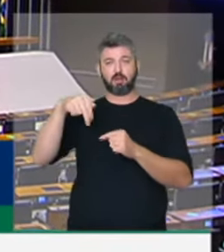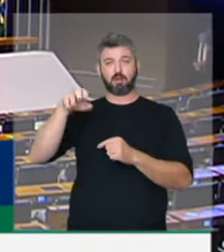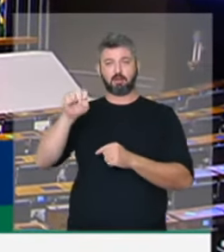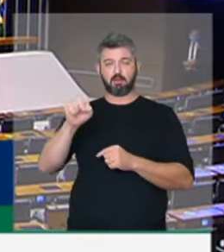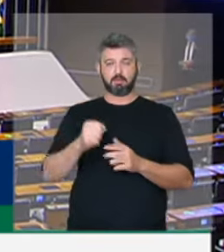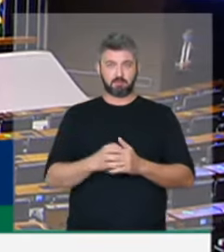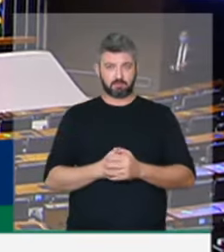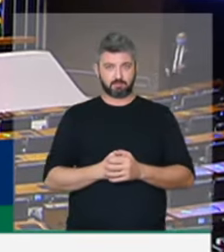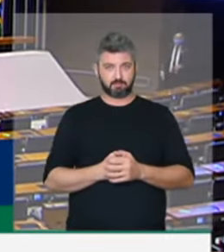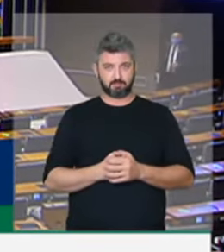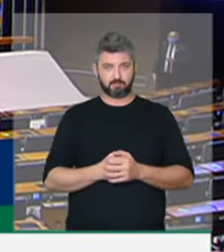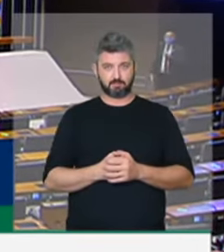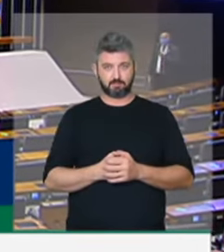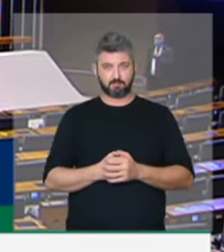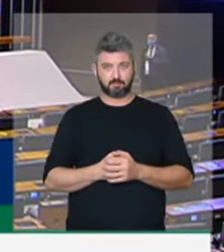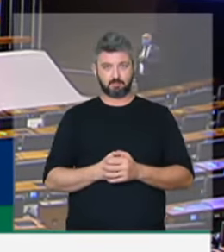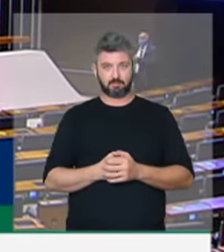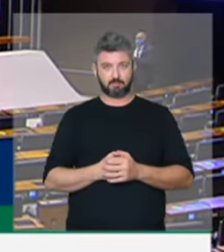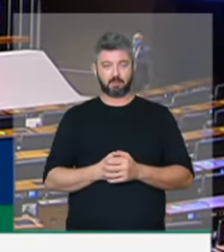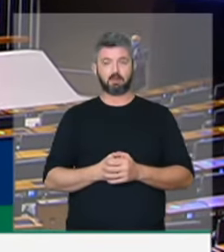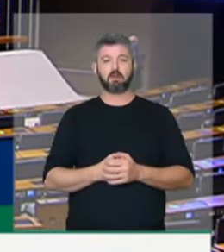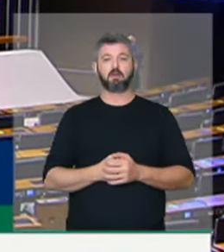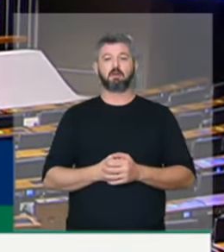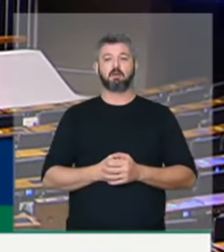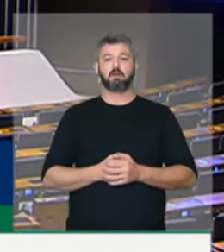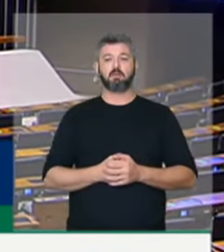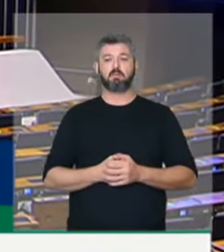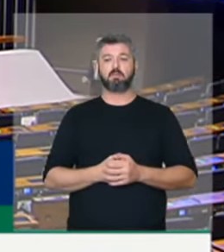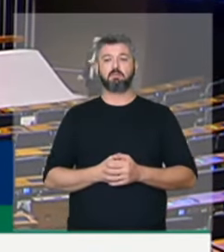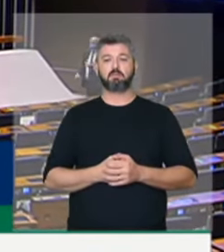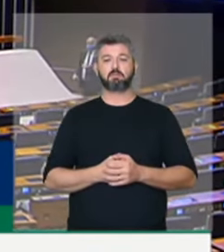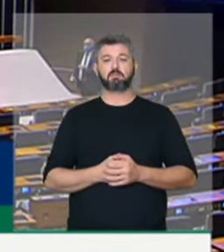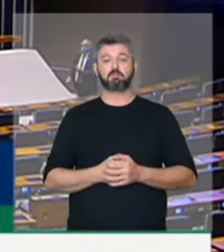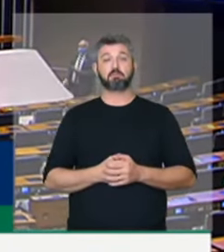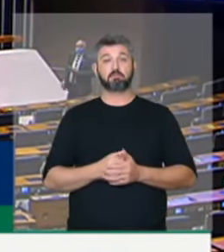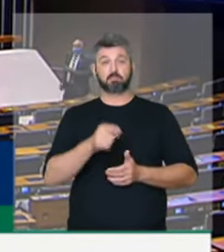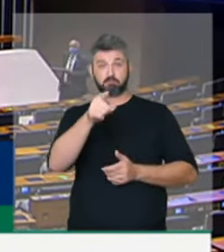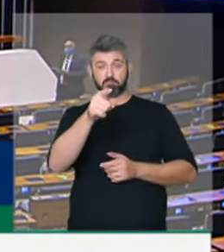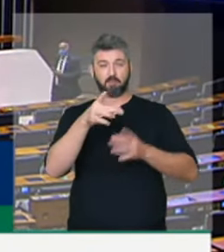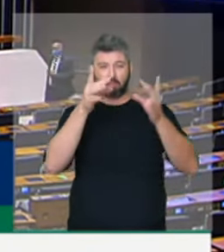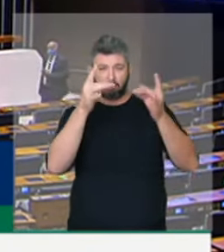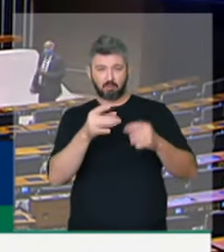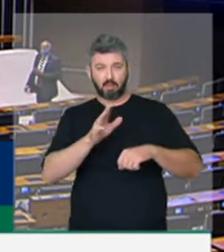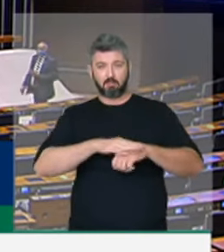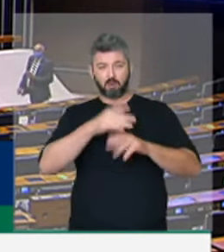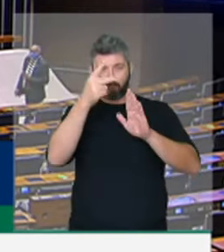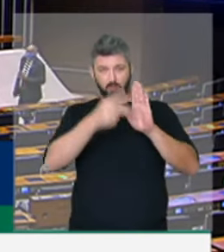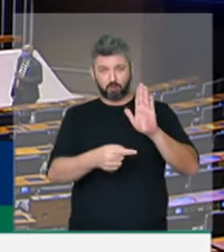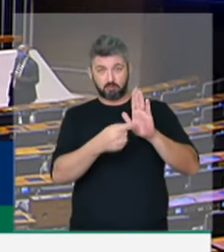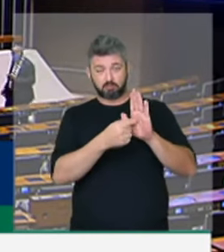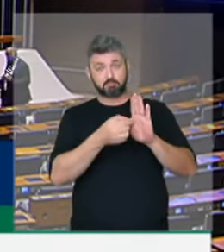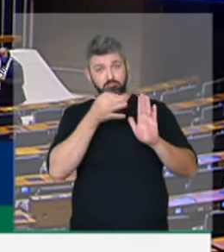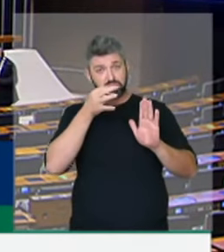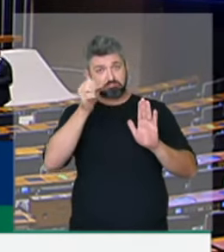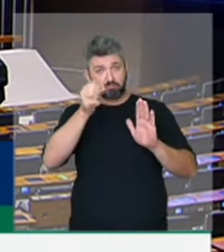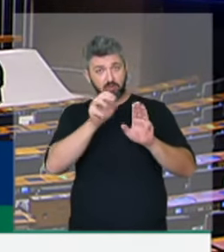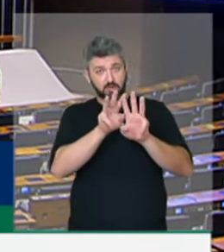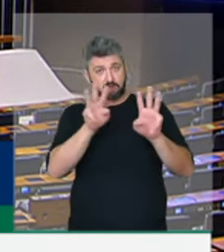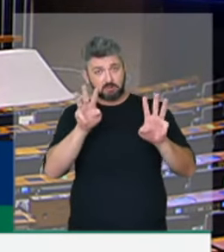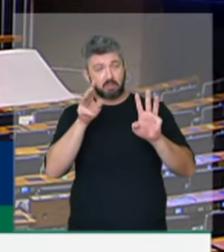SUPLEMENTAR. PARA VOCÊ TER MAIS DETALHES SOBRE ESSE PROJETO SUGIRO QUE VOCÊ ENTRE NO NOSSO PORTAL, NO SITE DA CÂMARA DOS DEPUTADOS, NO PORTAL QUE O PESSOAL DA